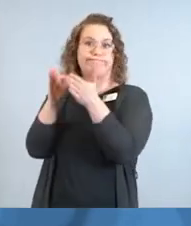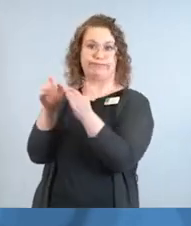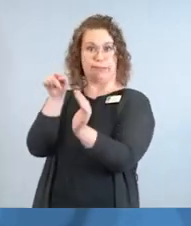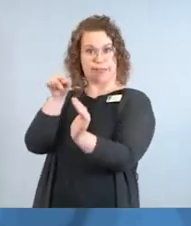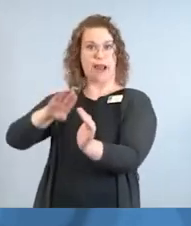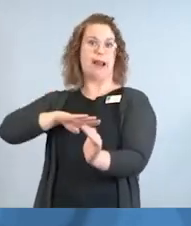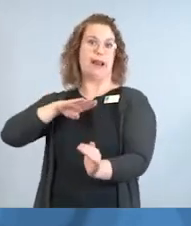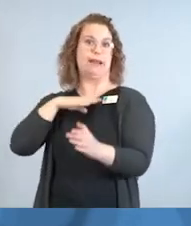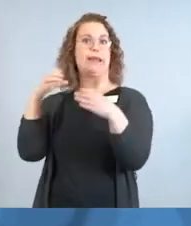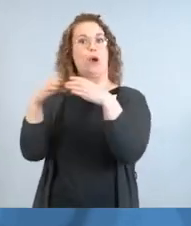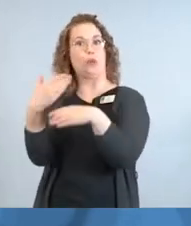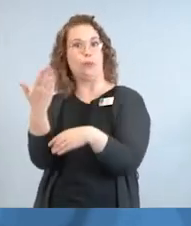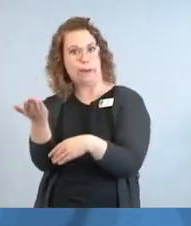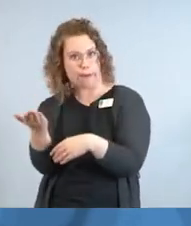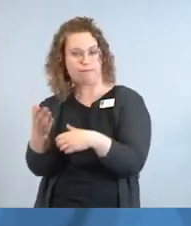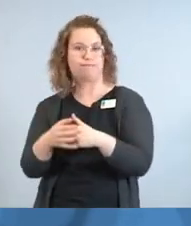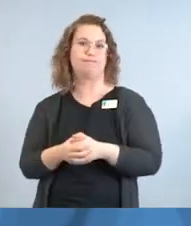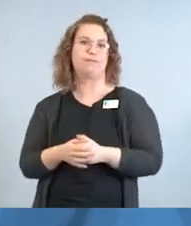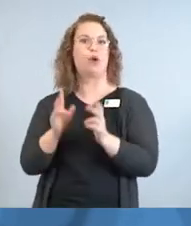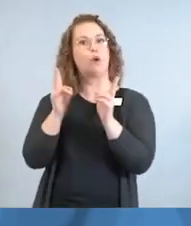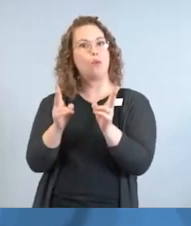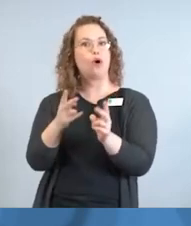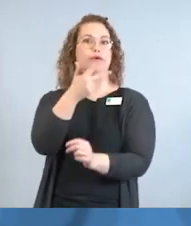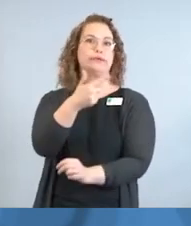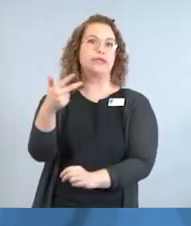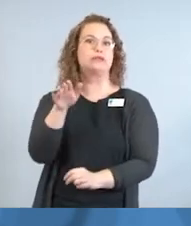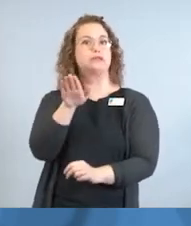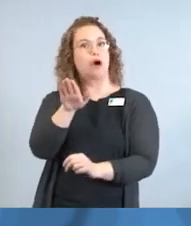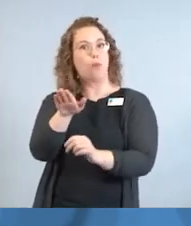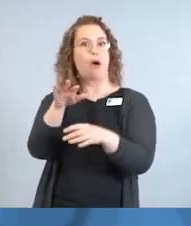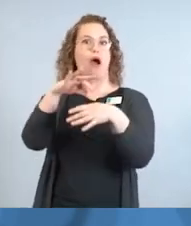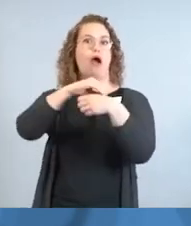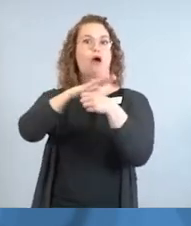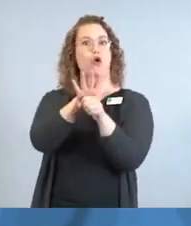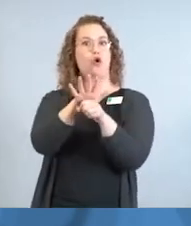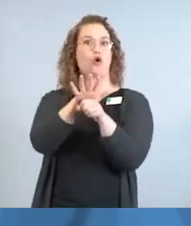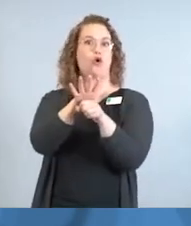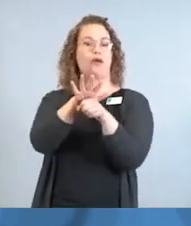Heidän epidemiatilanteensa on tällä hetkellä hyvin kontrollissa.